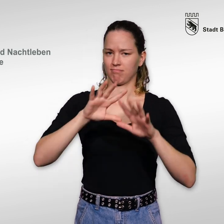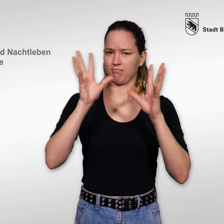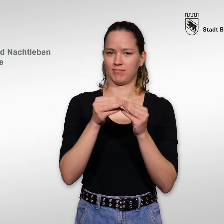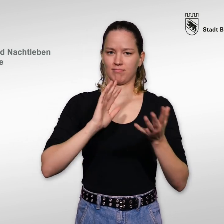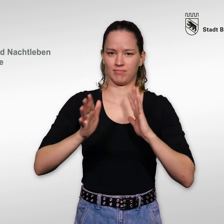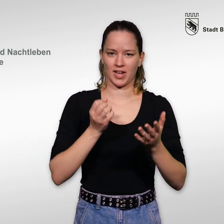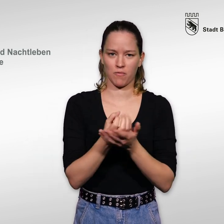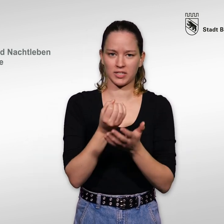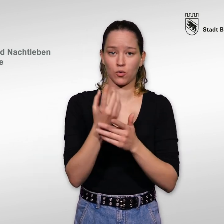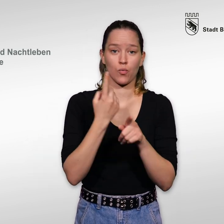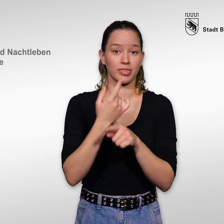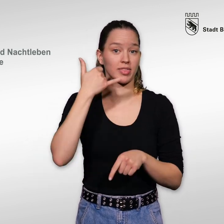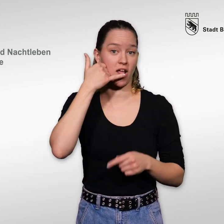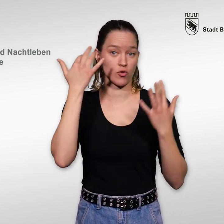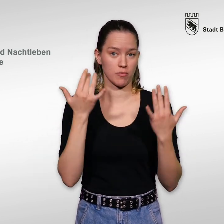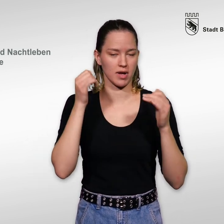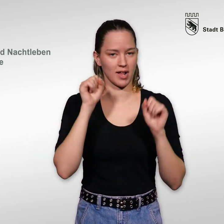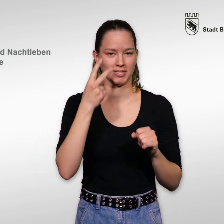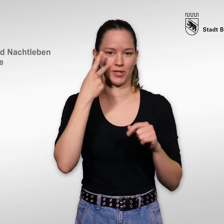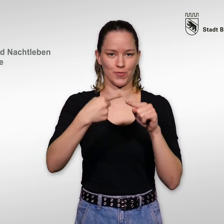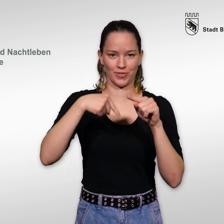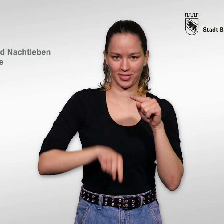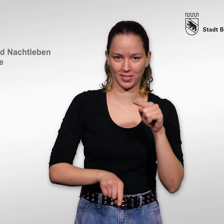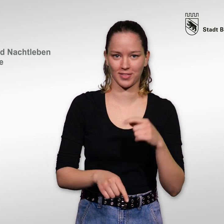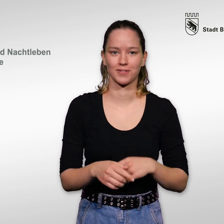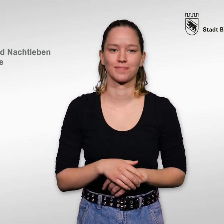Diese Informationen und die Telefonnummer findest du unter diesem Video.